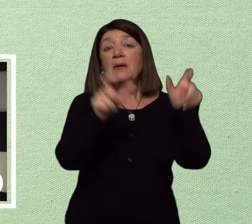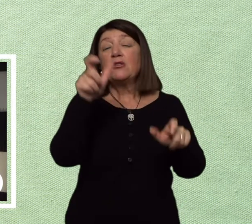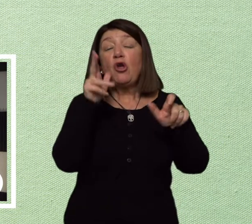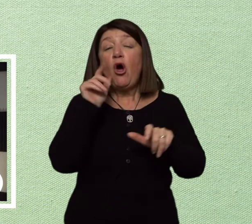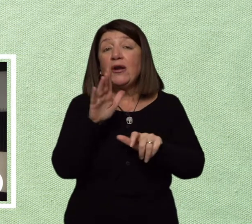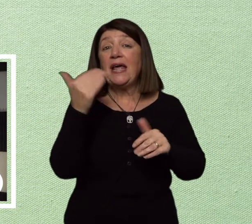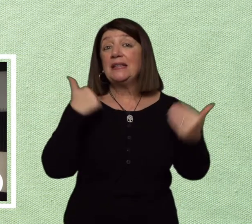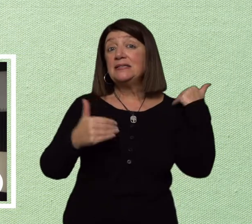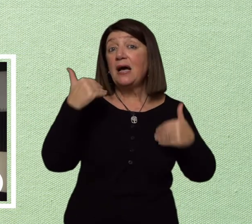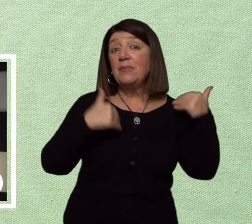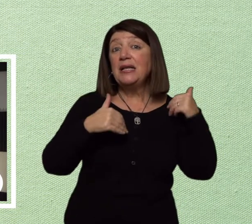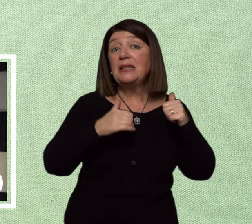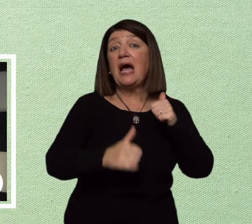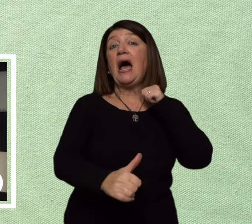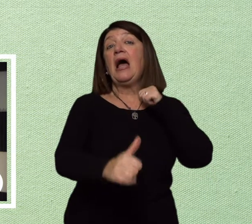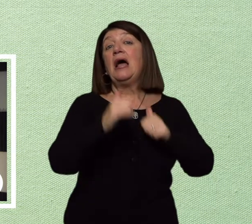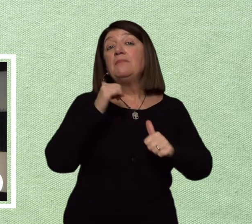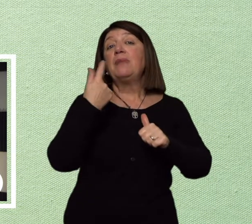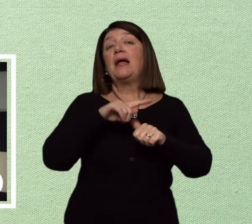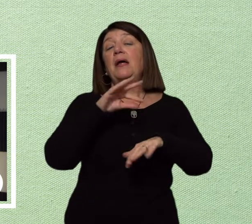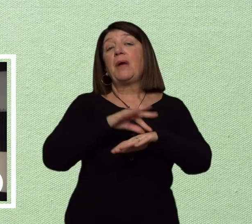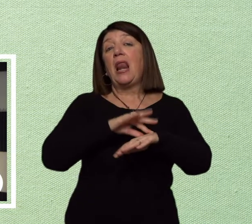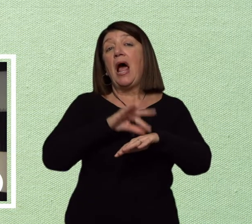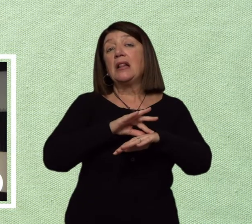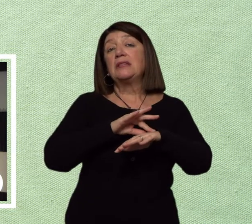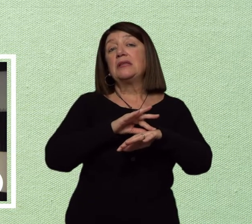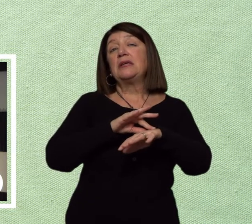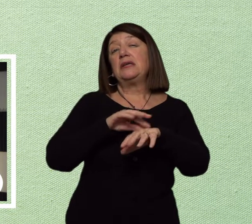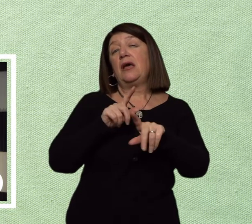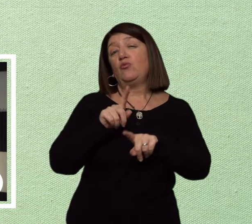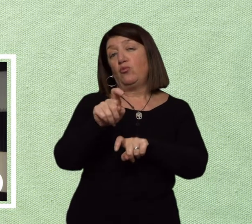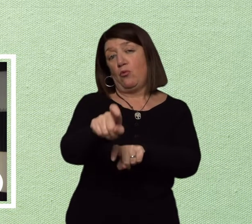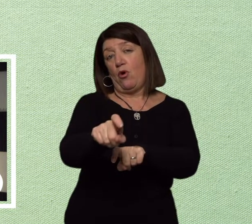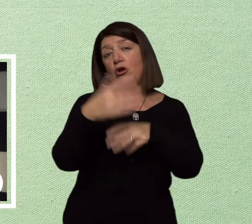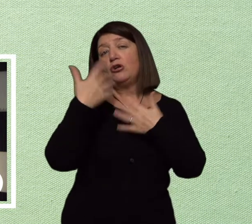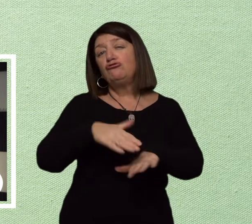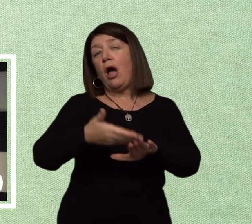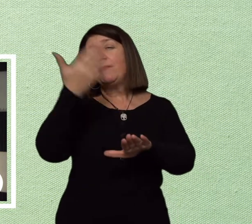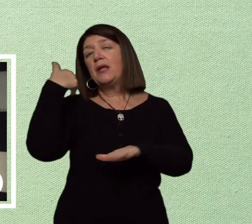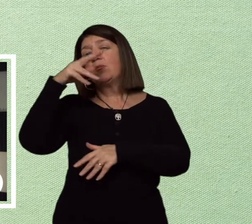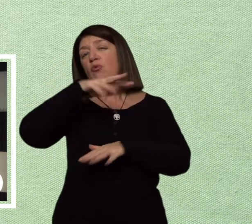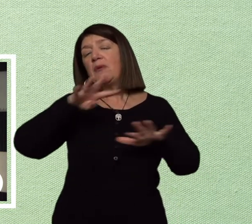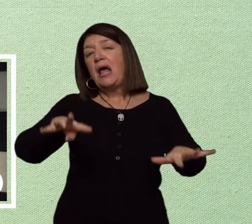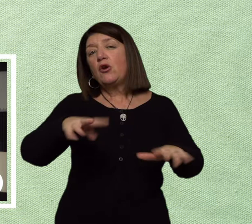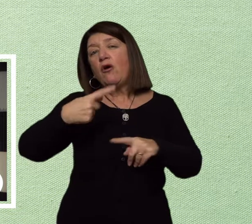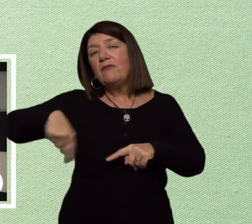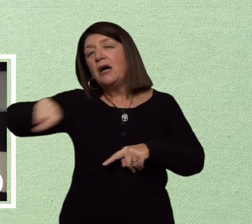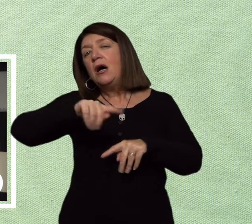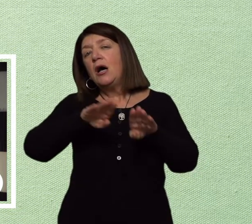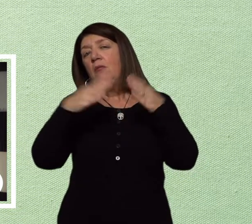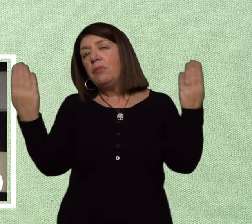già allora dimostrava un basso accesso alle cure, meno del 50% delle donne disabili che